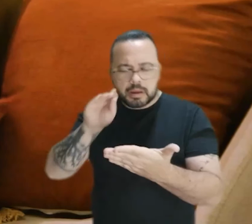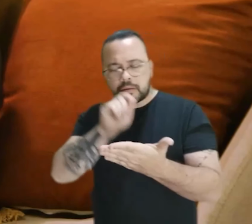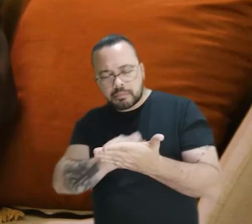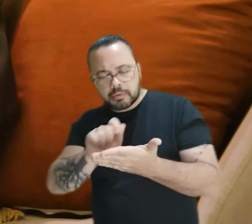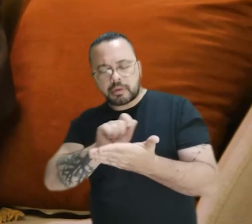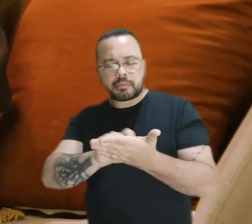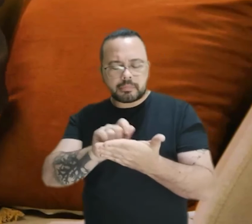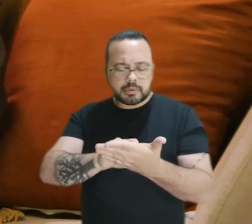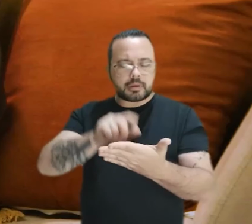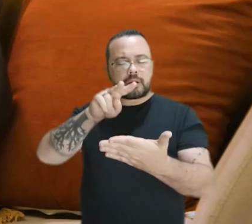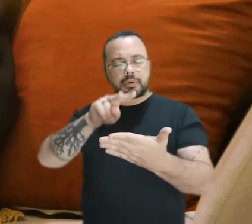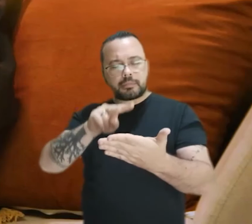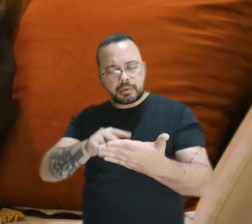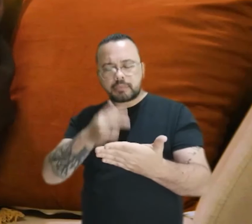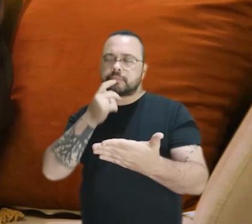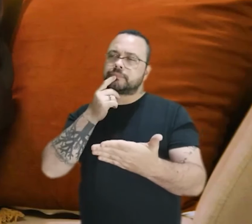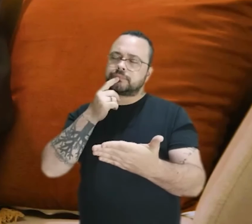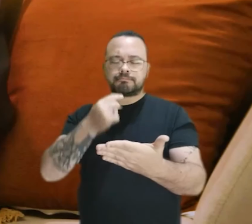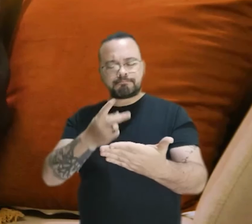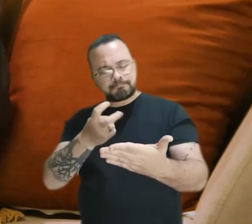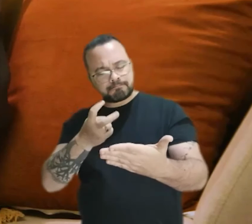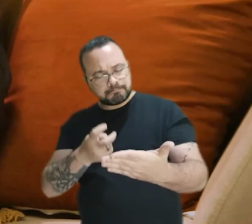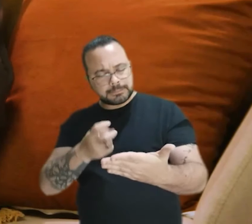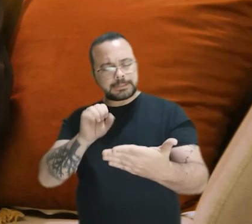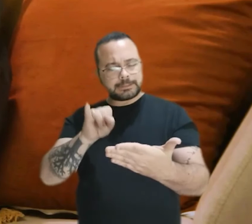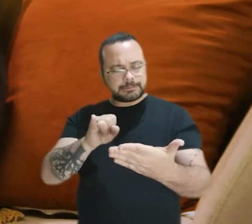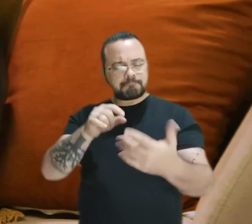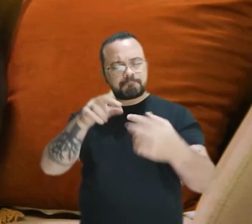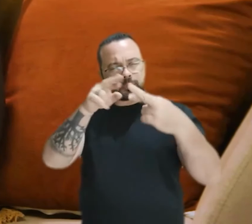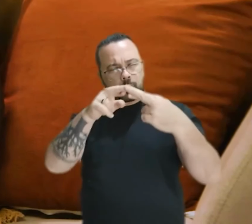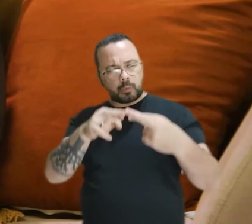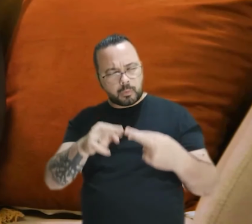lia aquilo, via se tinha um encadeamento, um ritmo, né?